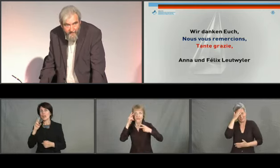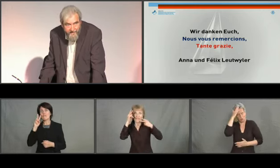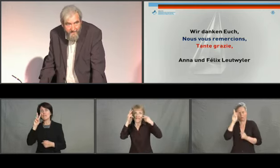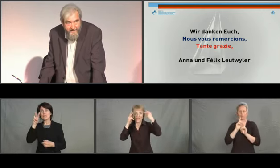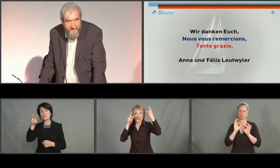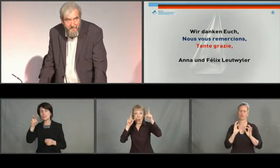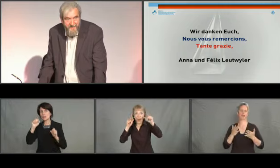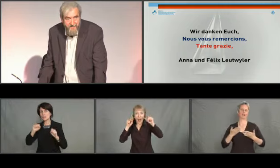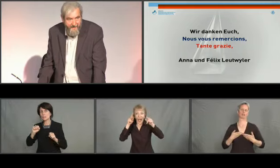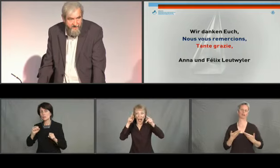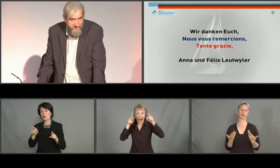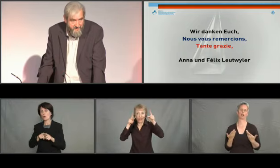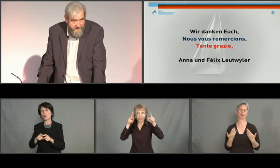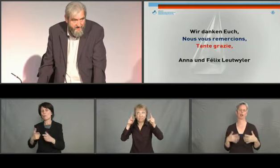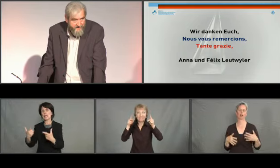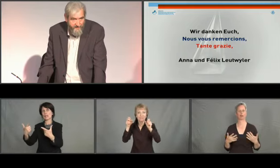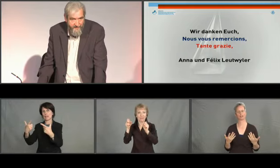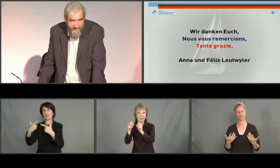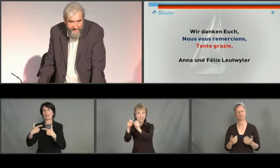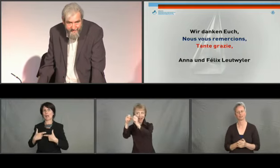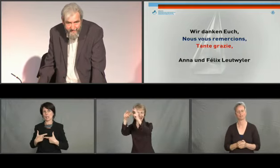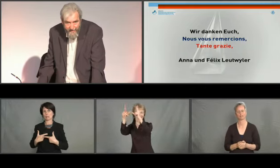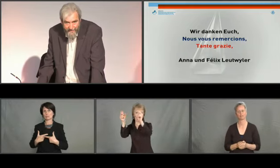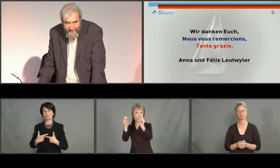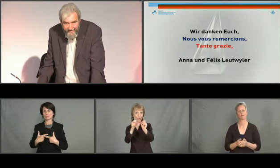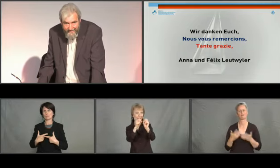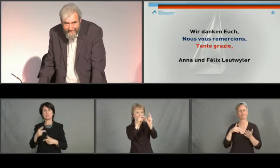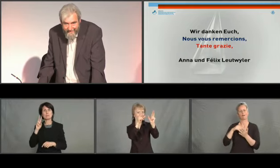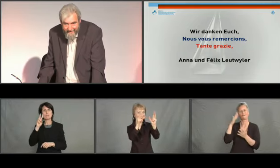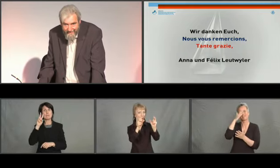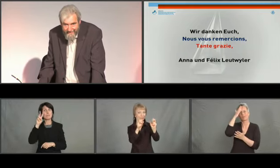Visionen mit Menschen verwirklichen können,